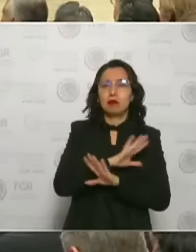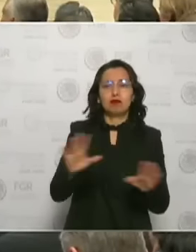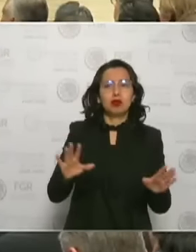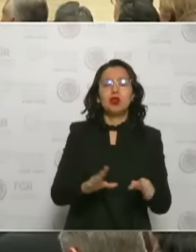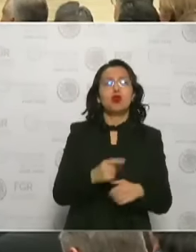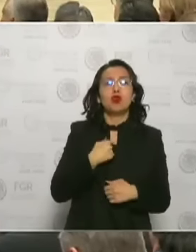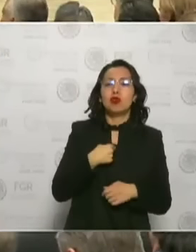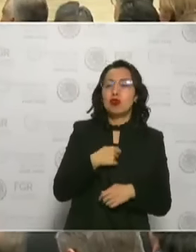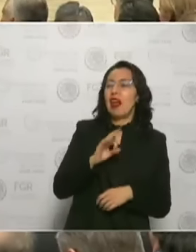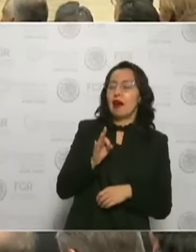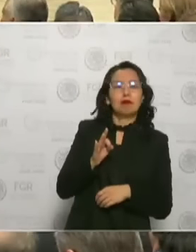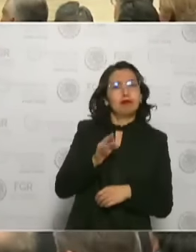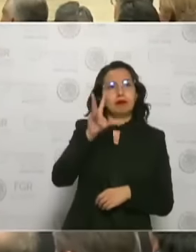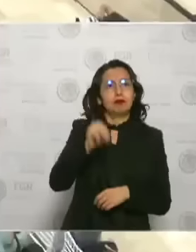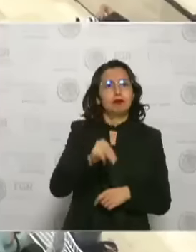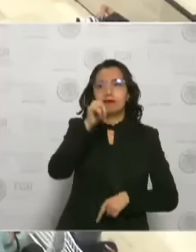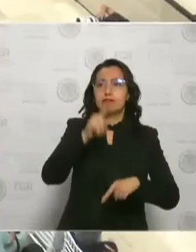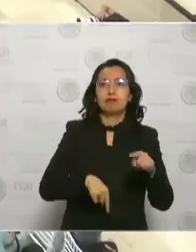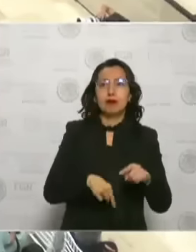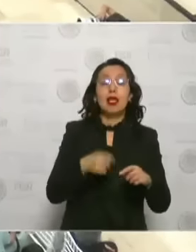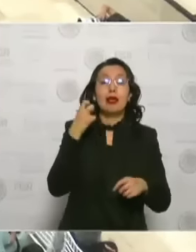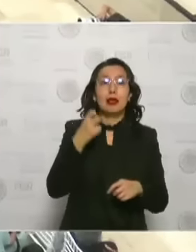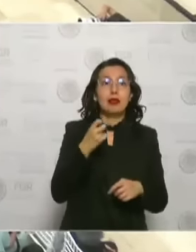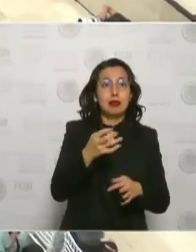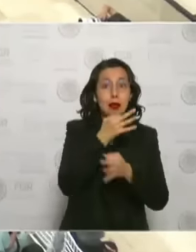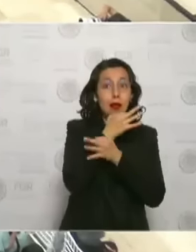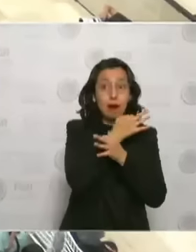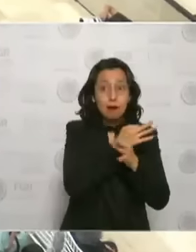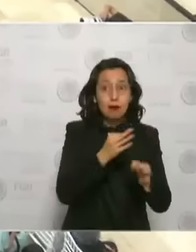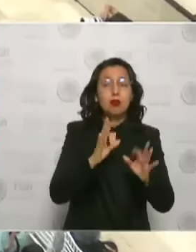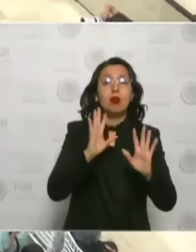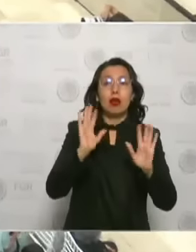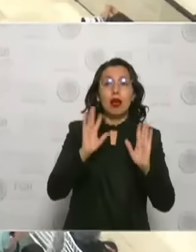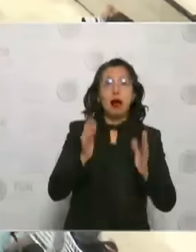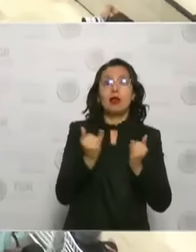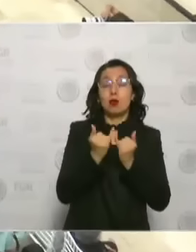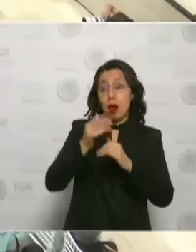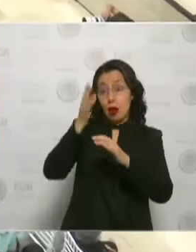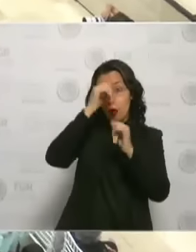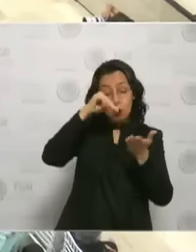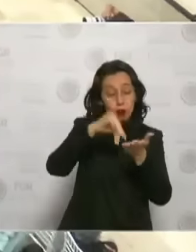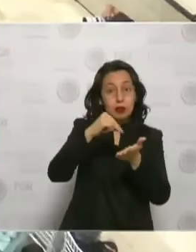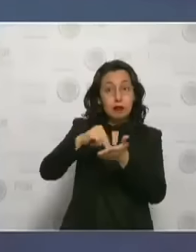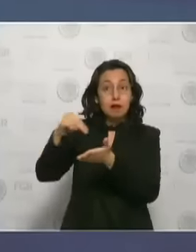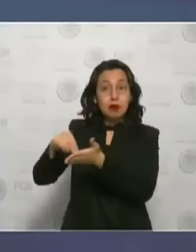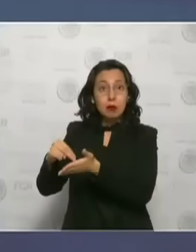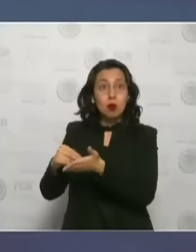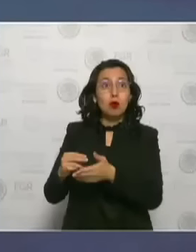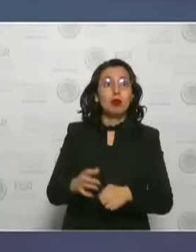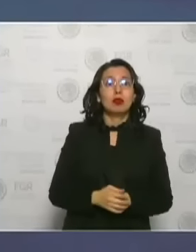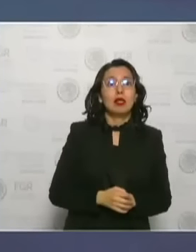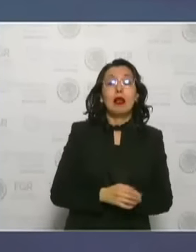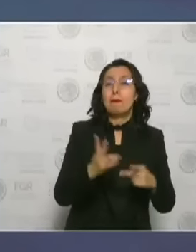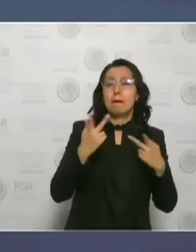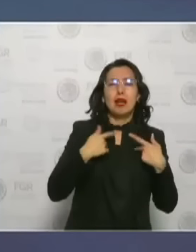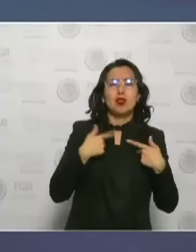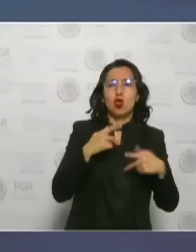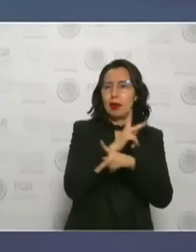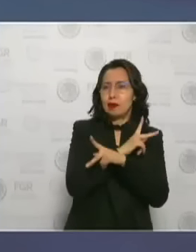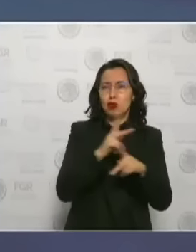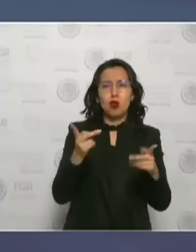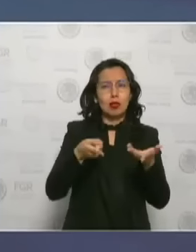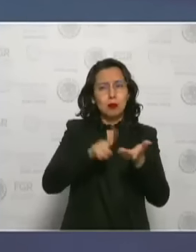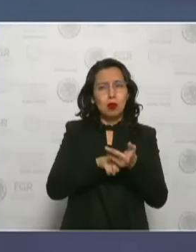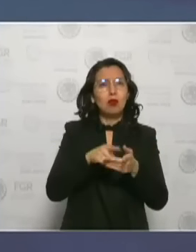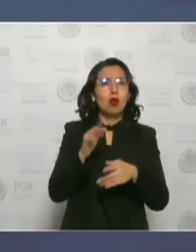la República. Este pronunciamiento fue firmado por la totalidad del personal de la fiscalía a nivel